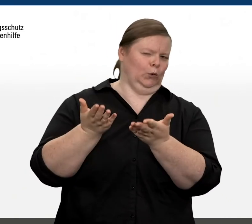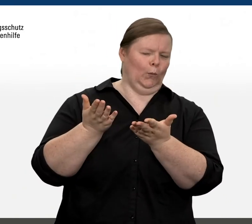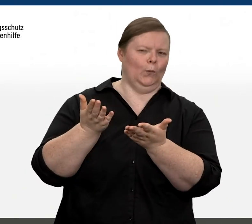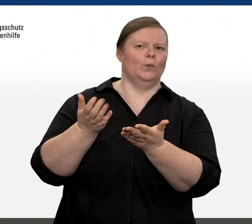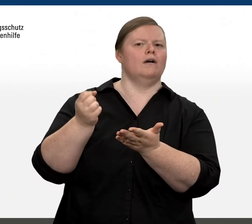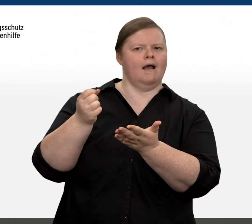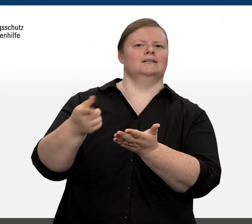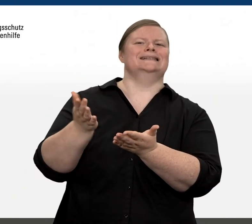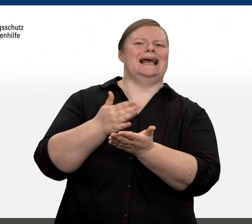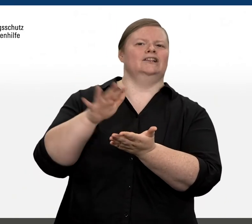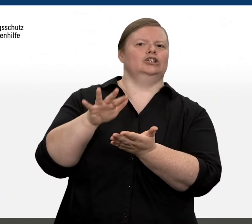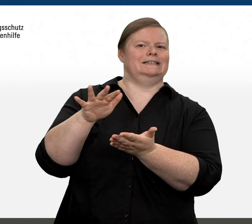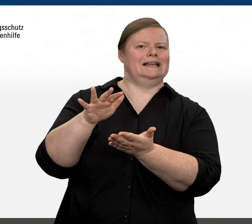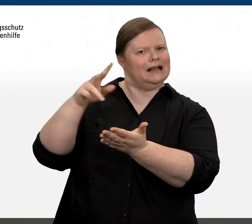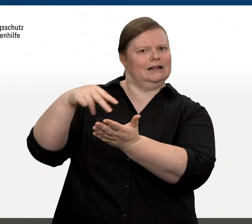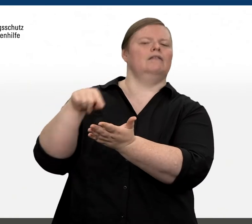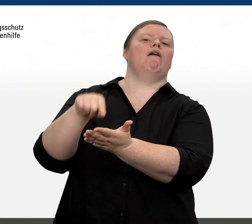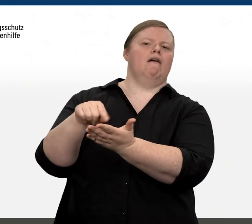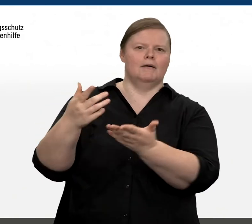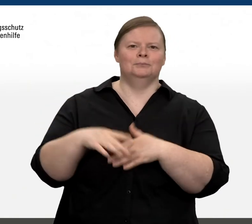auf Seite 15 nachlesen.